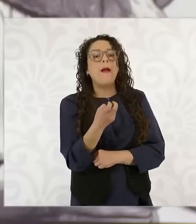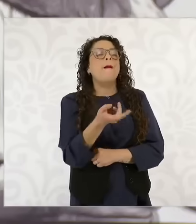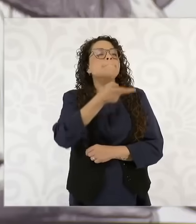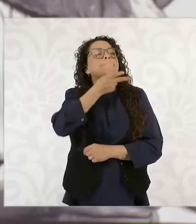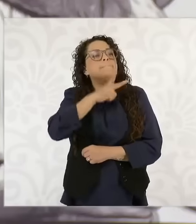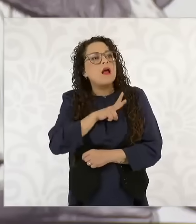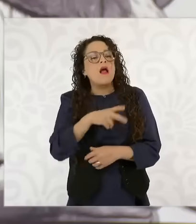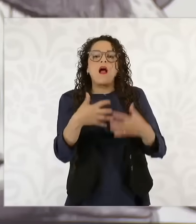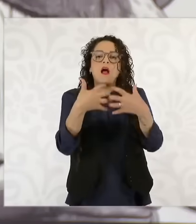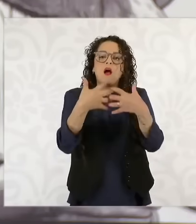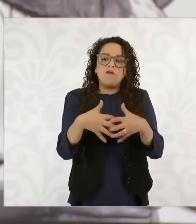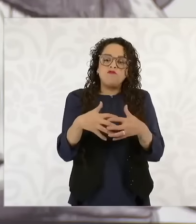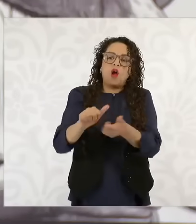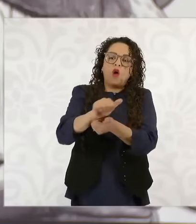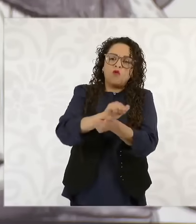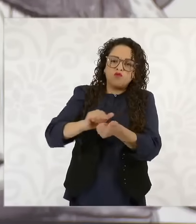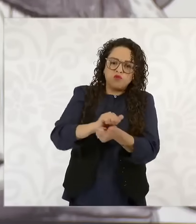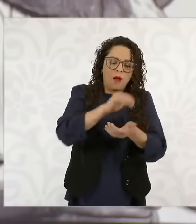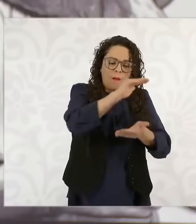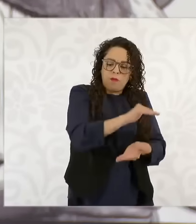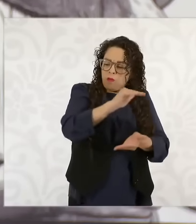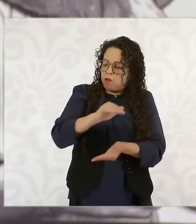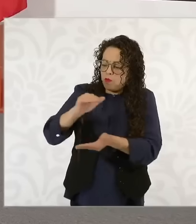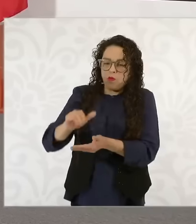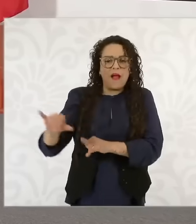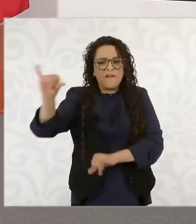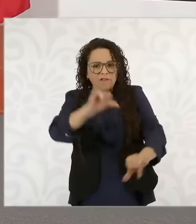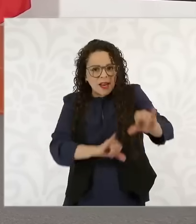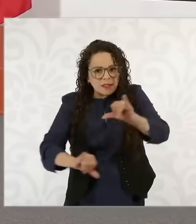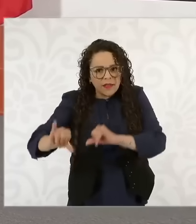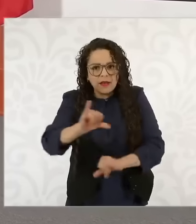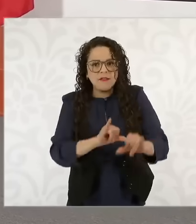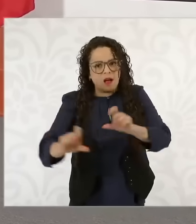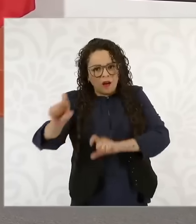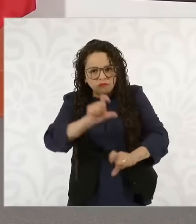su refinación, la petroquímica, la producción de fertilizantes y otras áreas en donde va